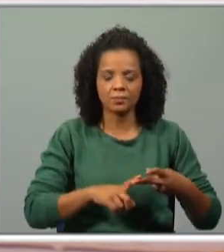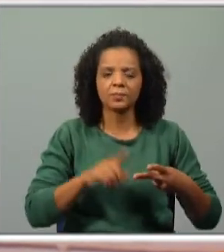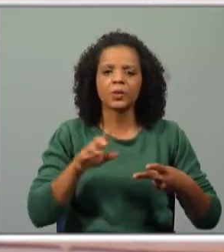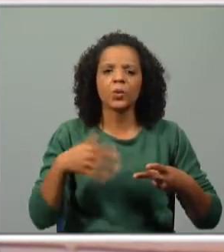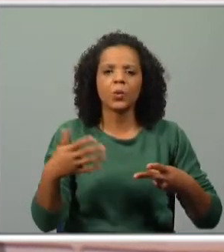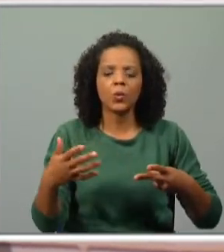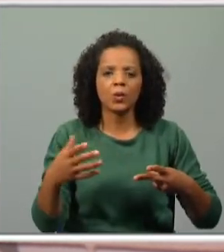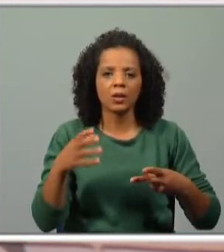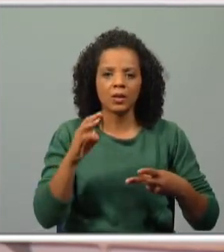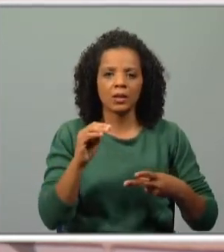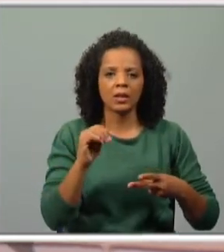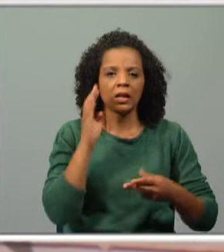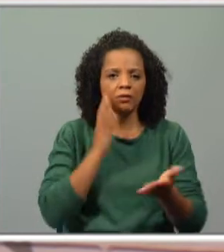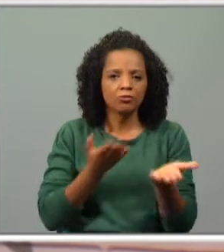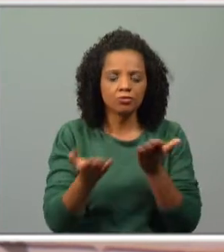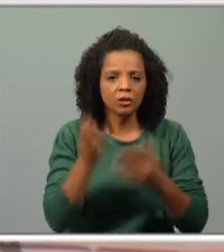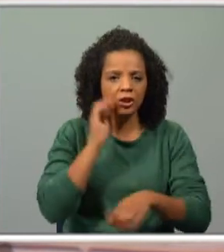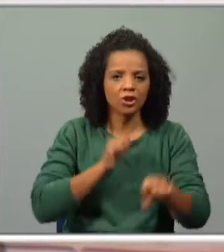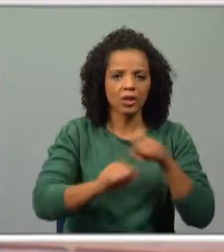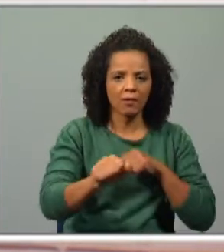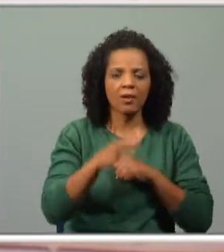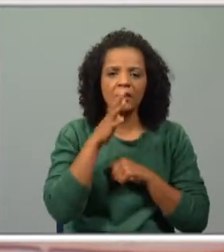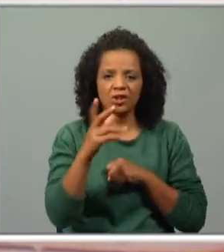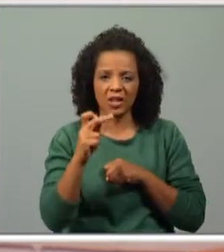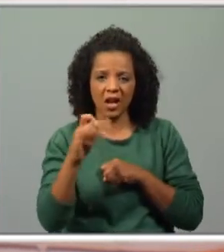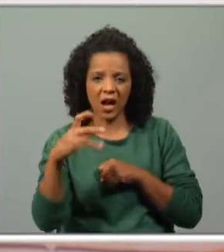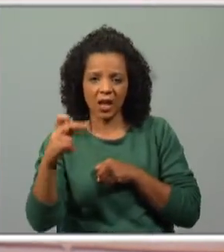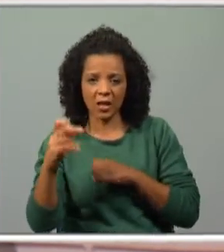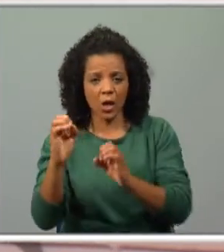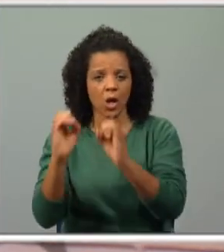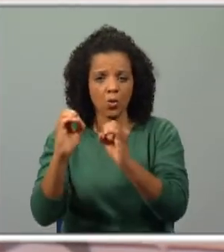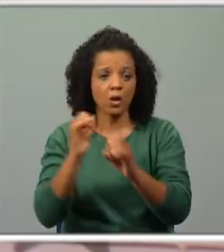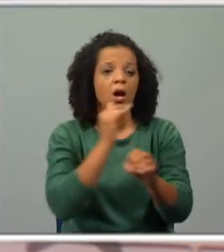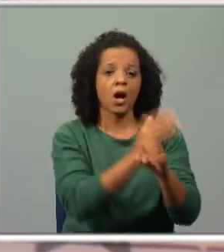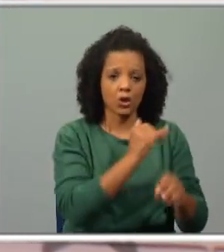a serva e a Escrava nunca diz a águia águias eram as outras que acompanhavam a 僕人和奴隸從不說鷹老鷹是陪伴